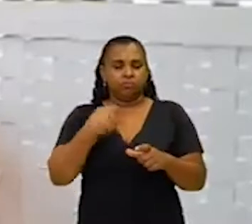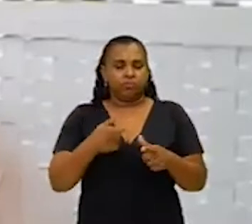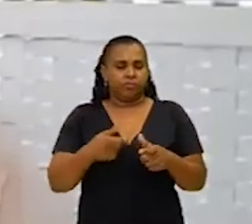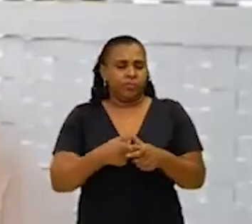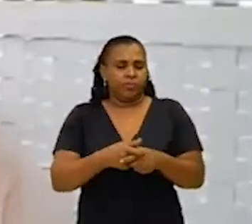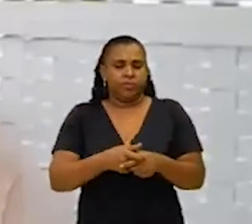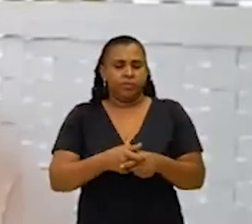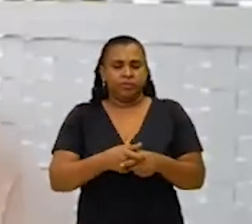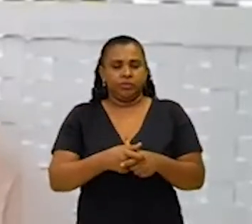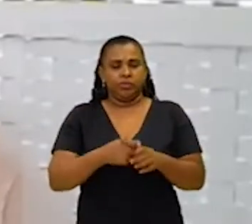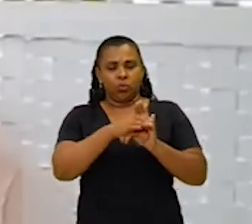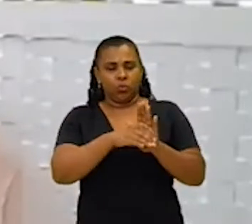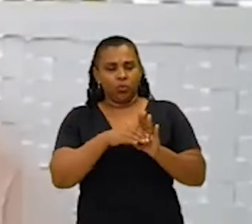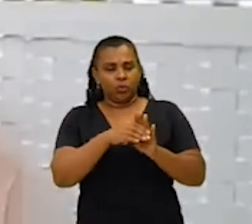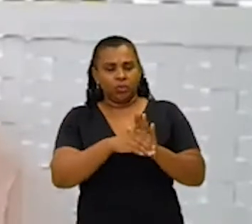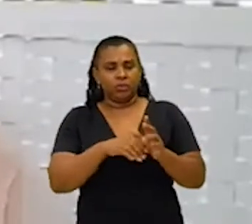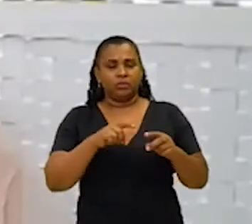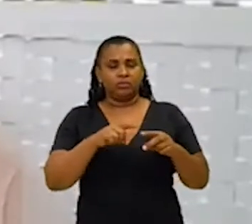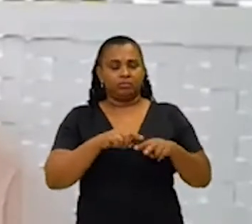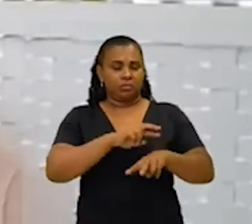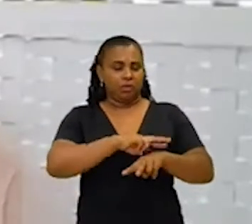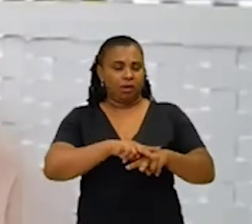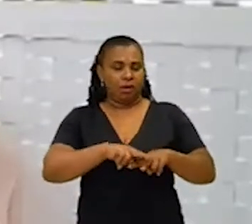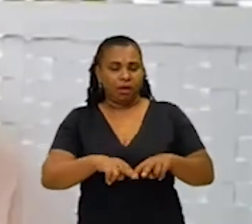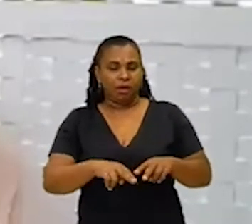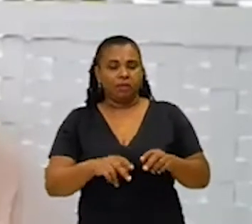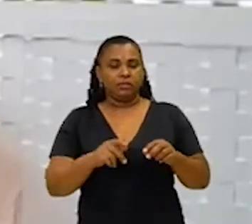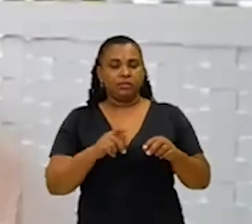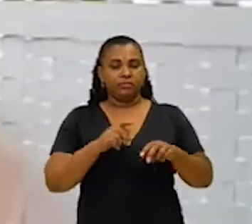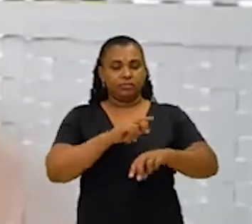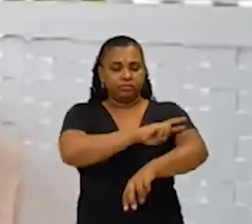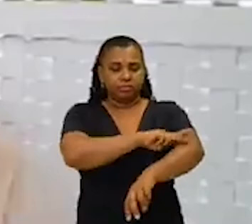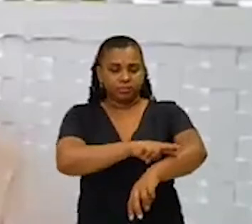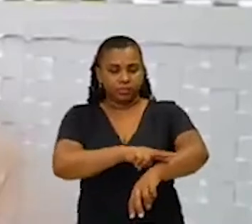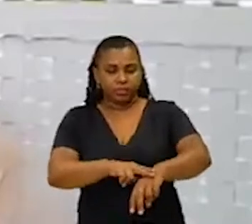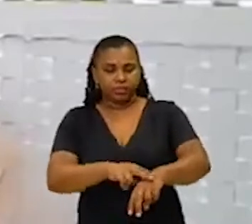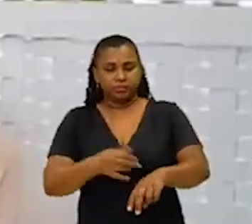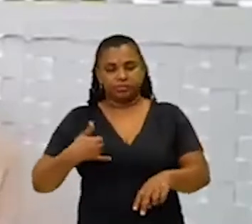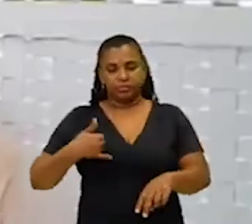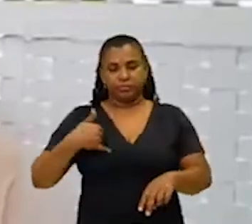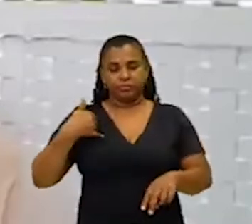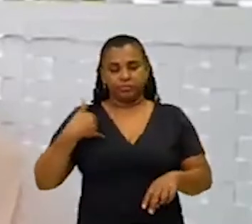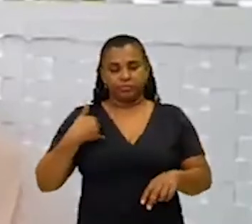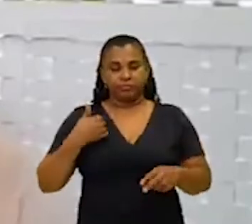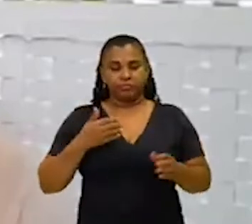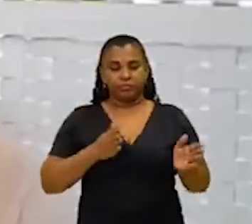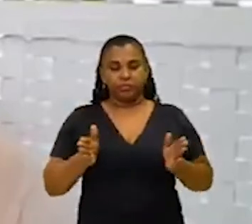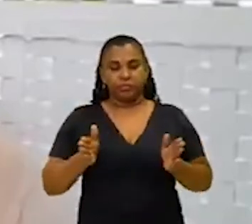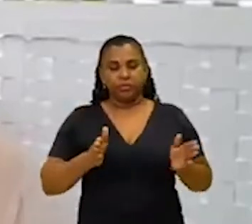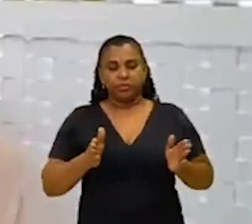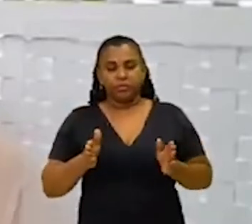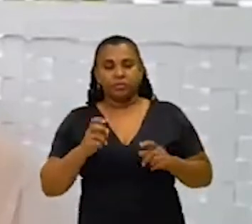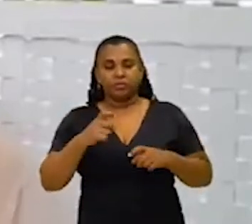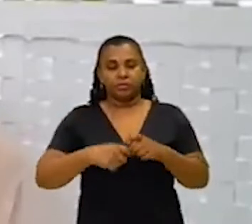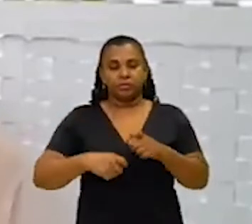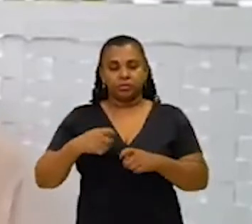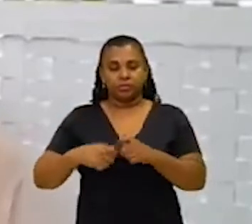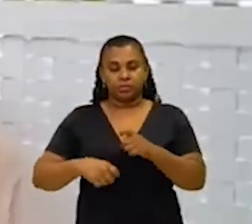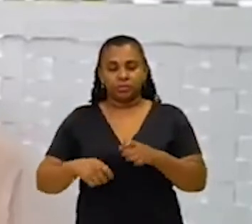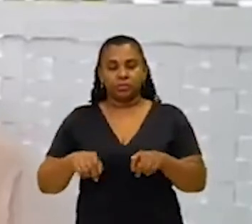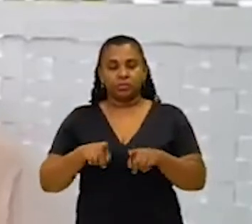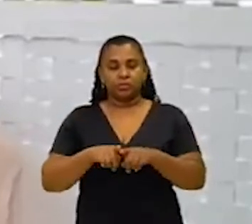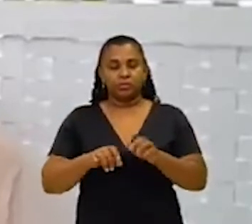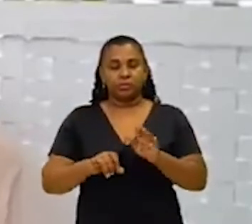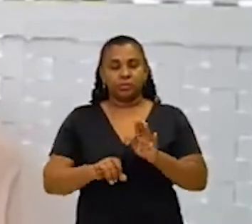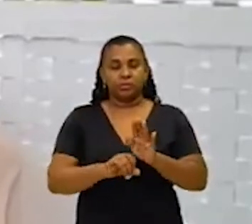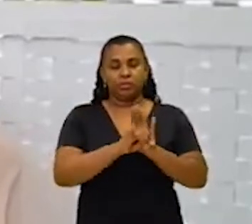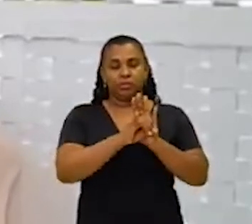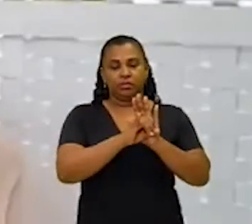asta gênero origem idade orientação sexual habilidade física e identidade de gênero nós